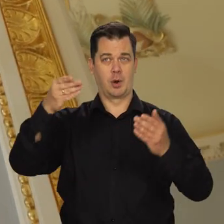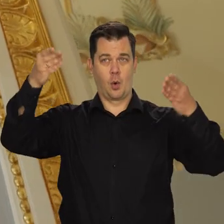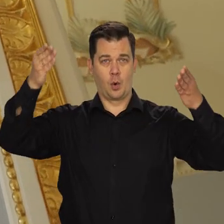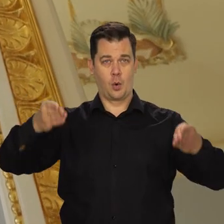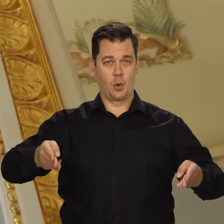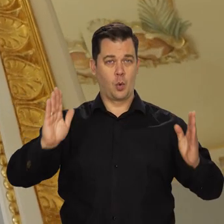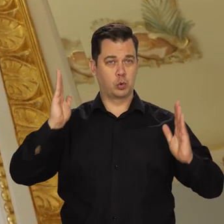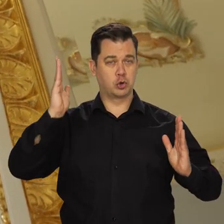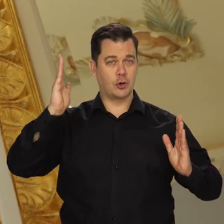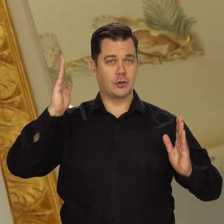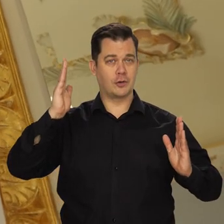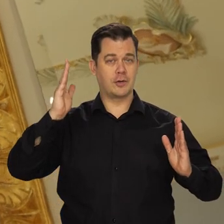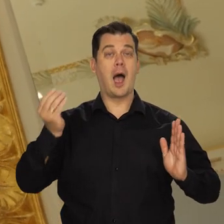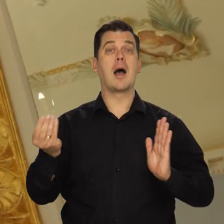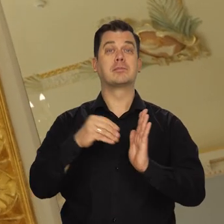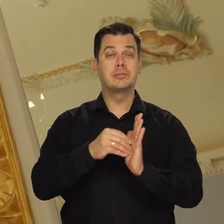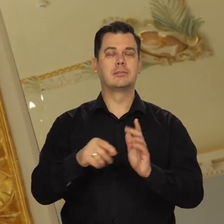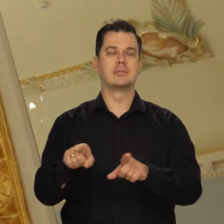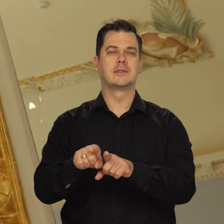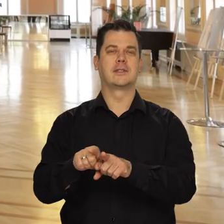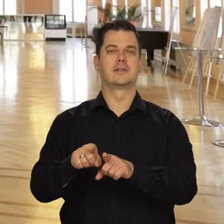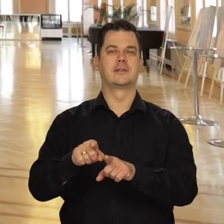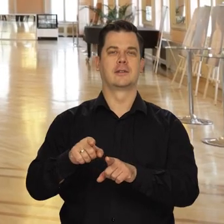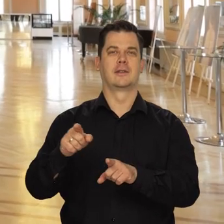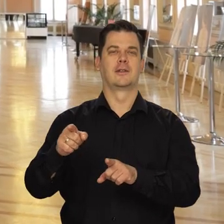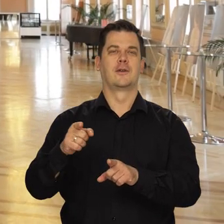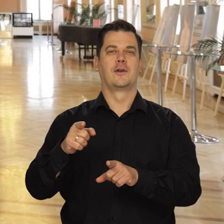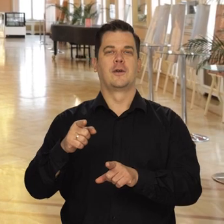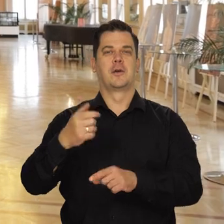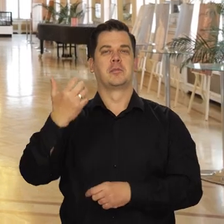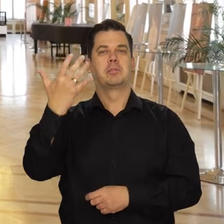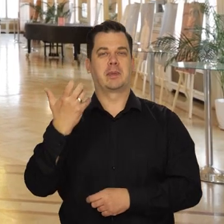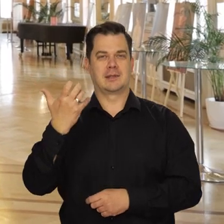i oprócz tego znajduje się tutaj również 500 kinkietów